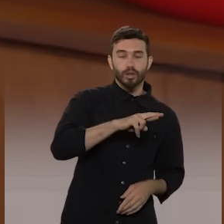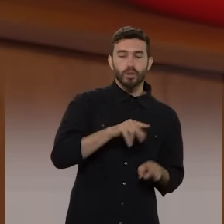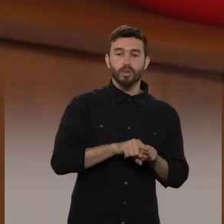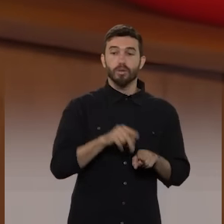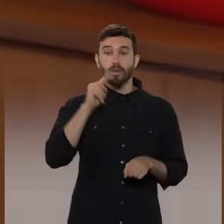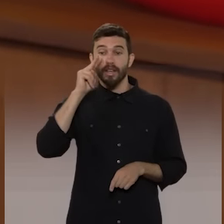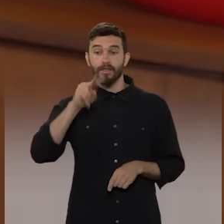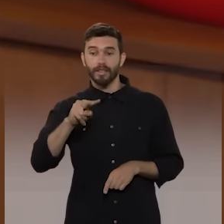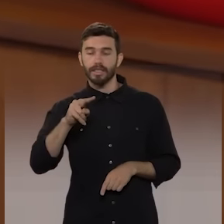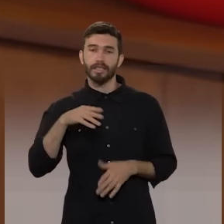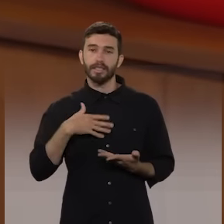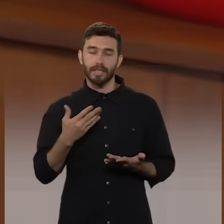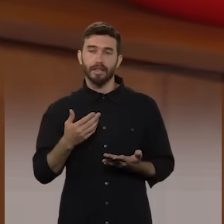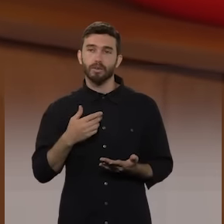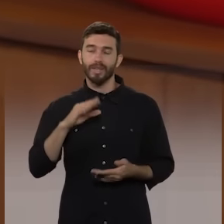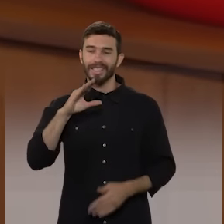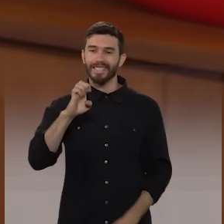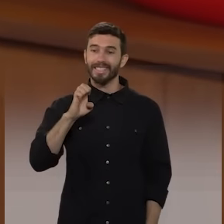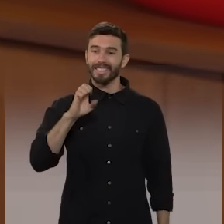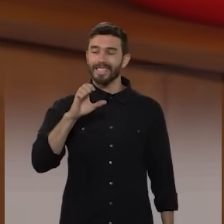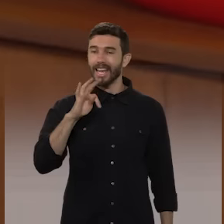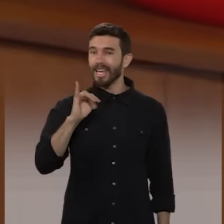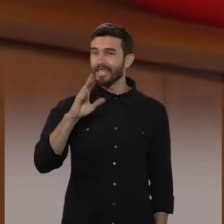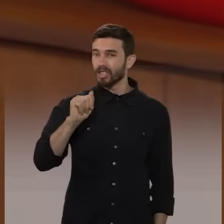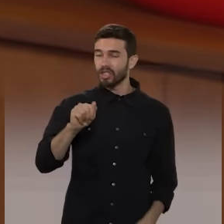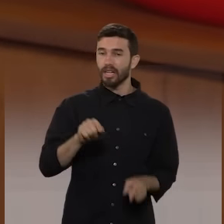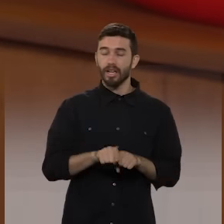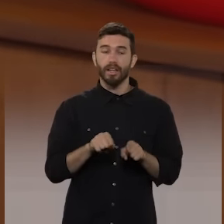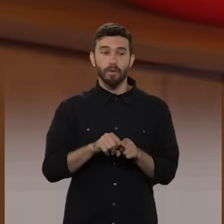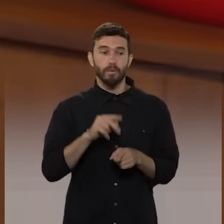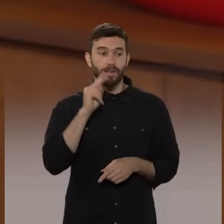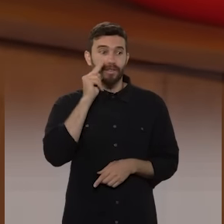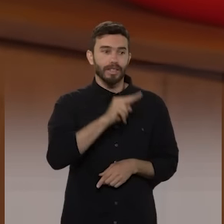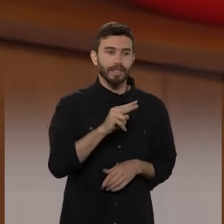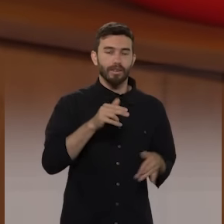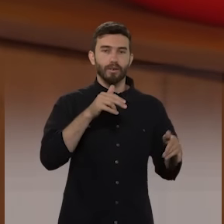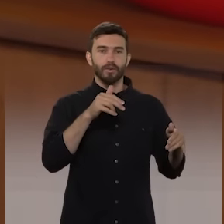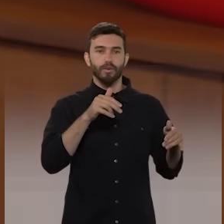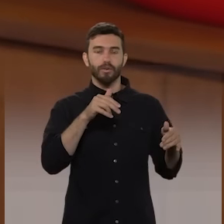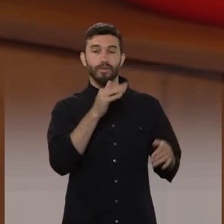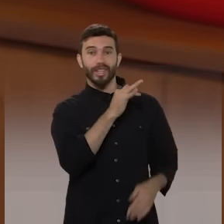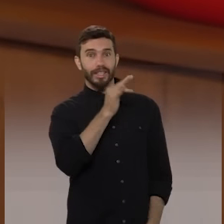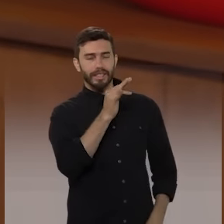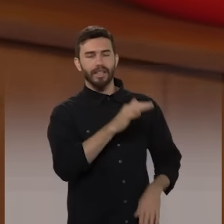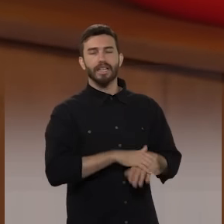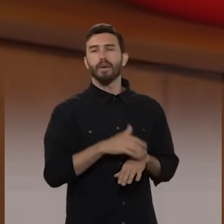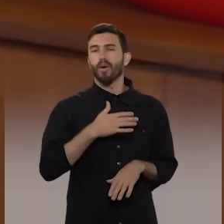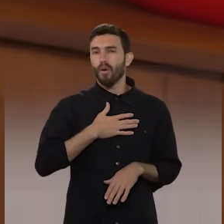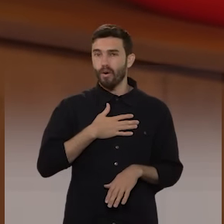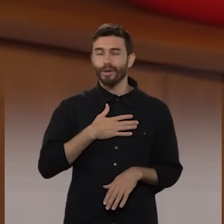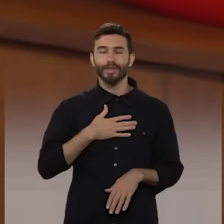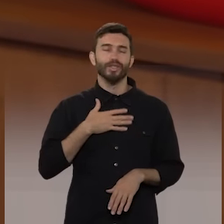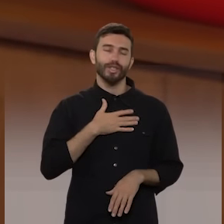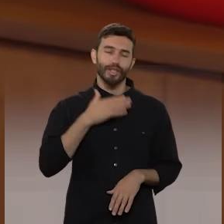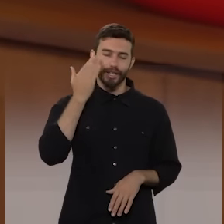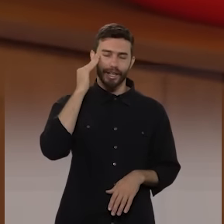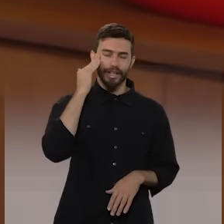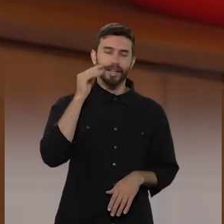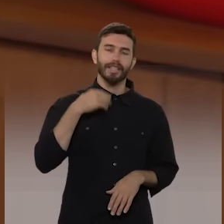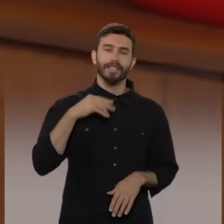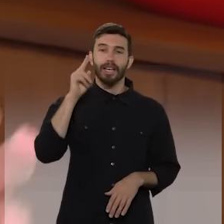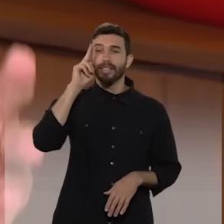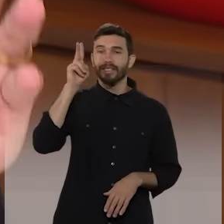um pouco mais físicas. Então, é preciso... eu gosto de entender pouco a história e tem uma